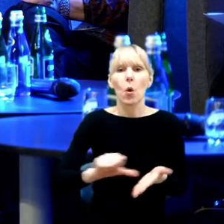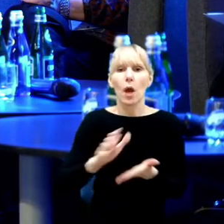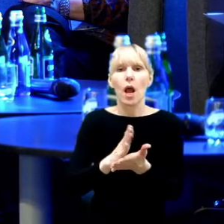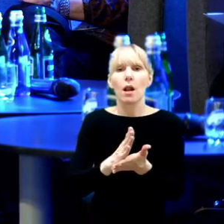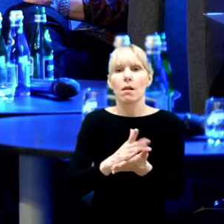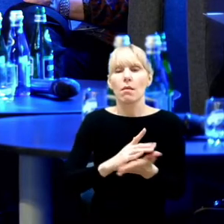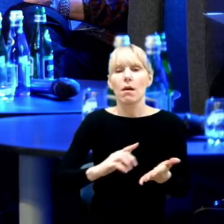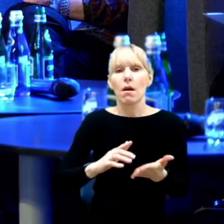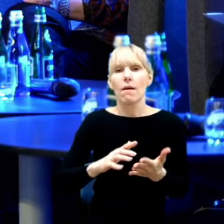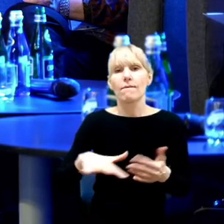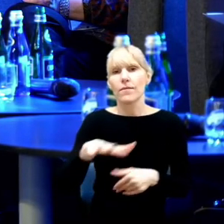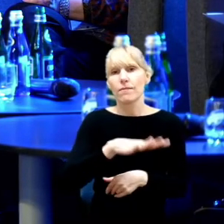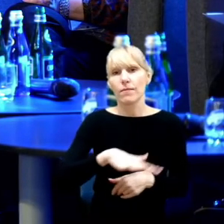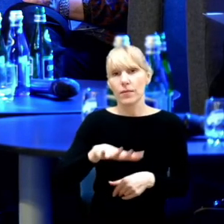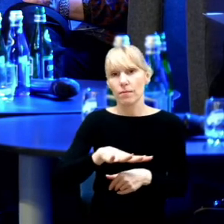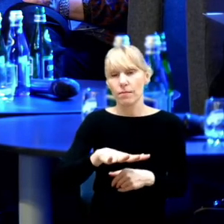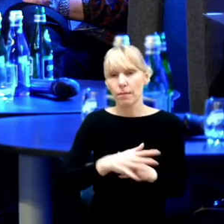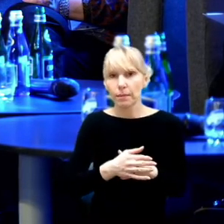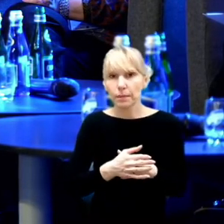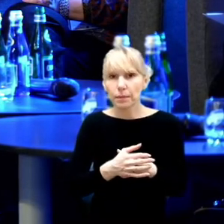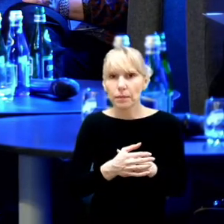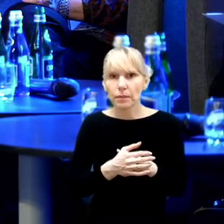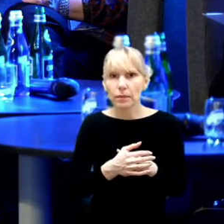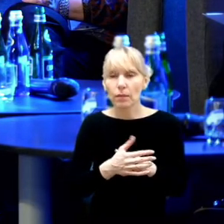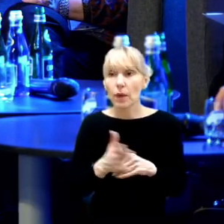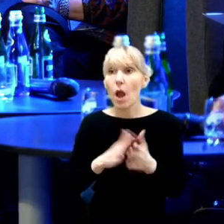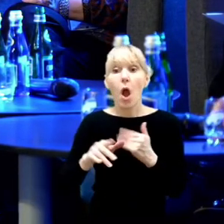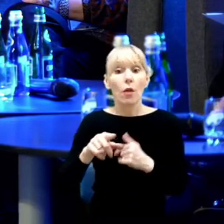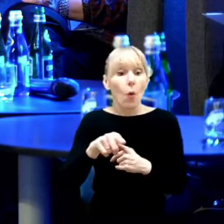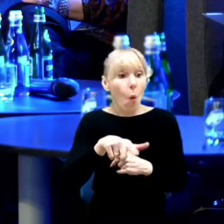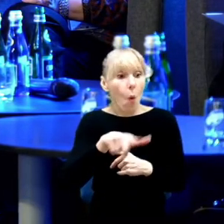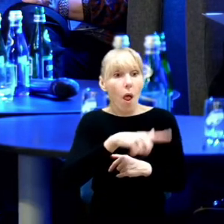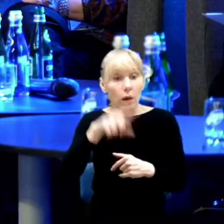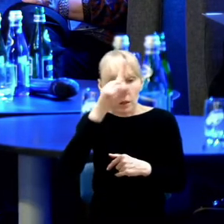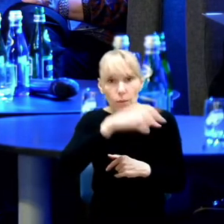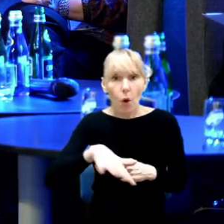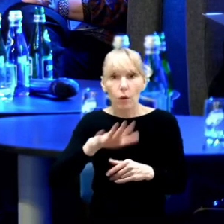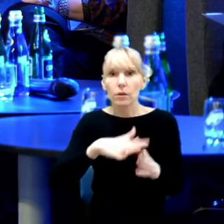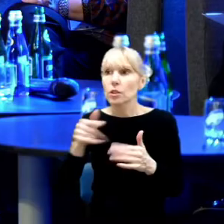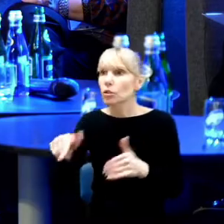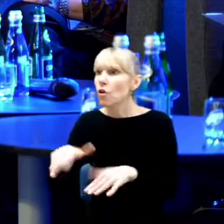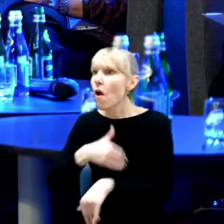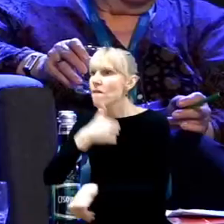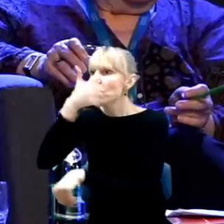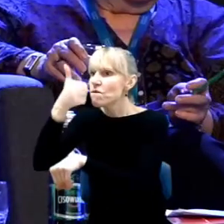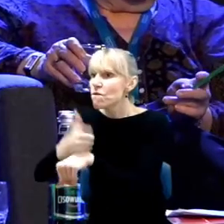Pytanie jest takie, czy lokalne społeczności są przekonane do innego punktu widzenia.